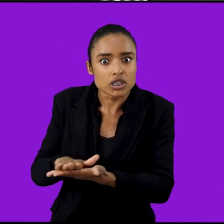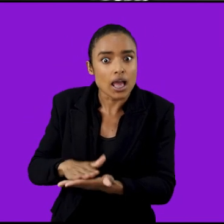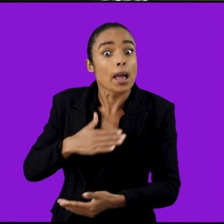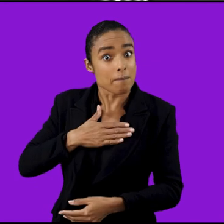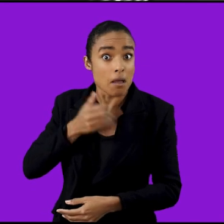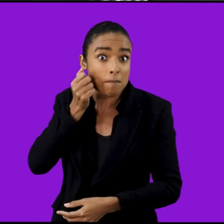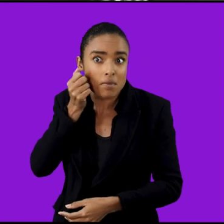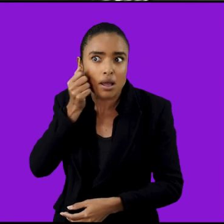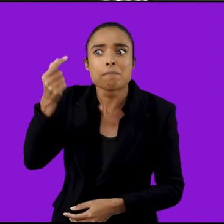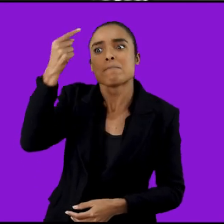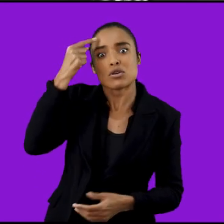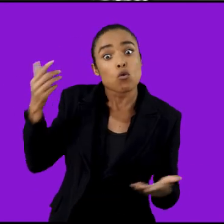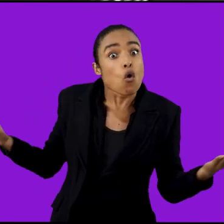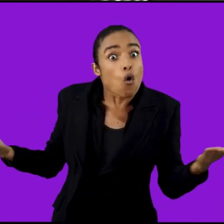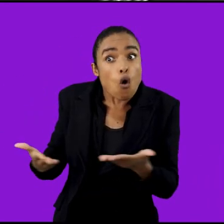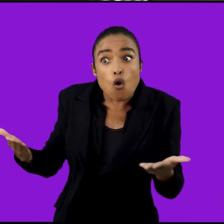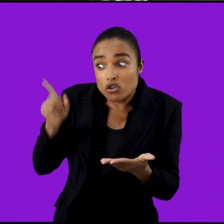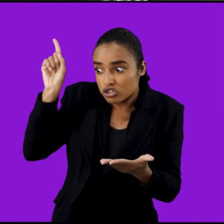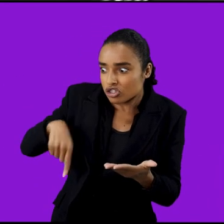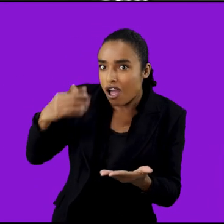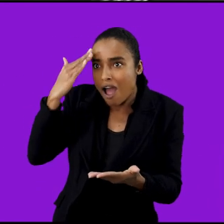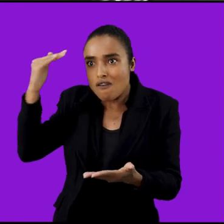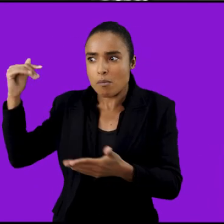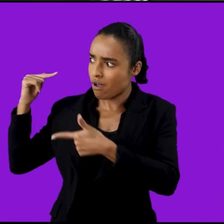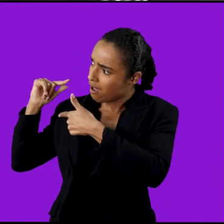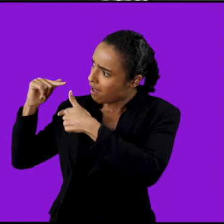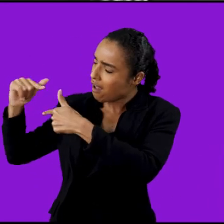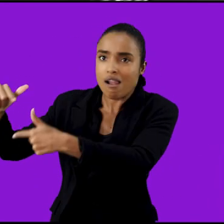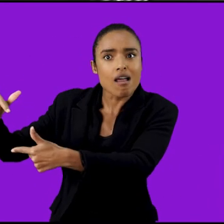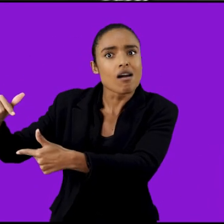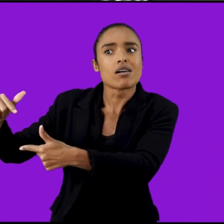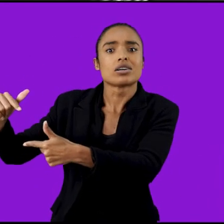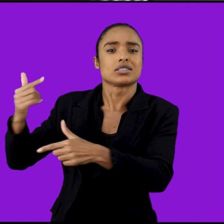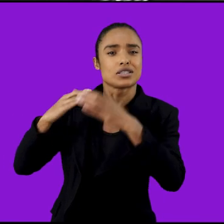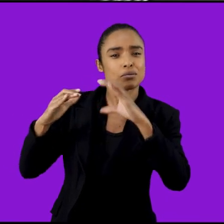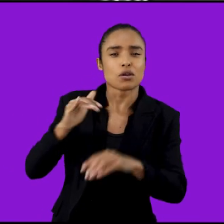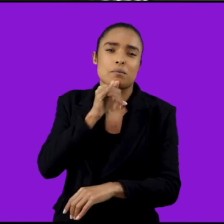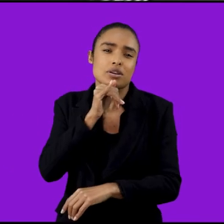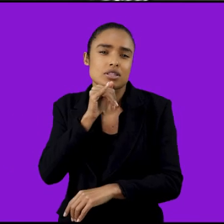E é louco. Porque hoje são clássicos. O que seria música de vagabunda? Marvin Gaye…